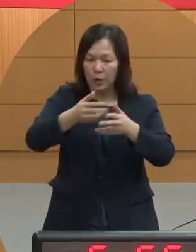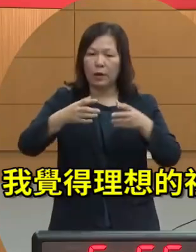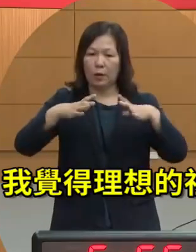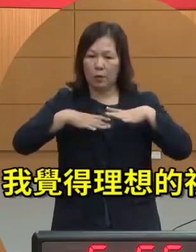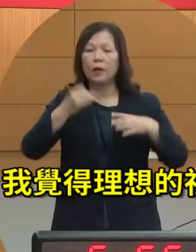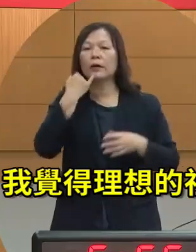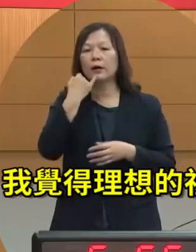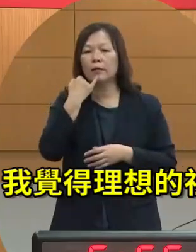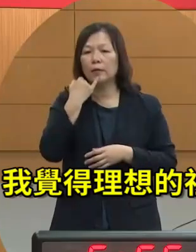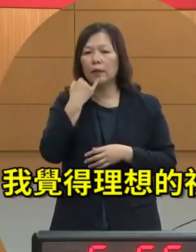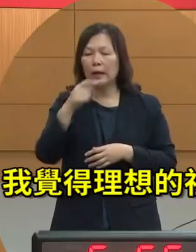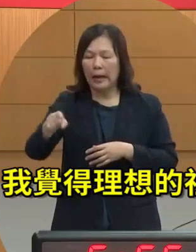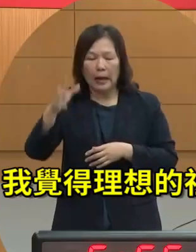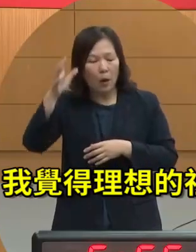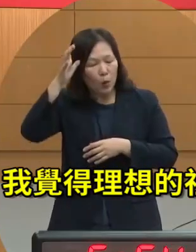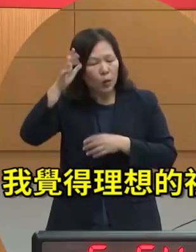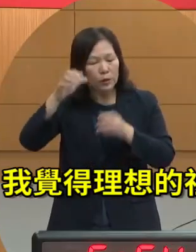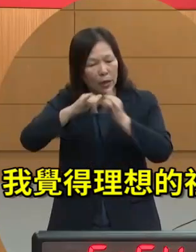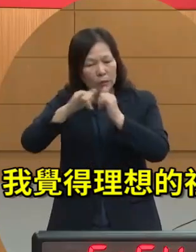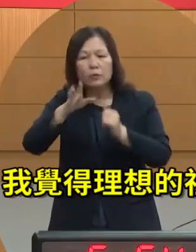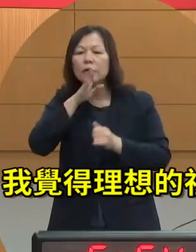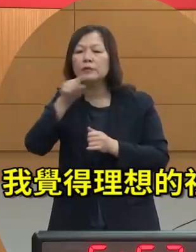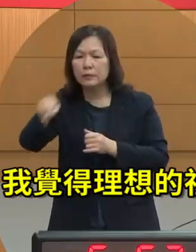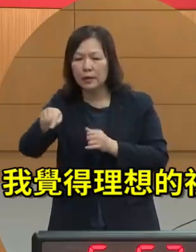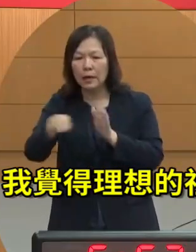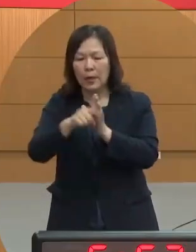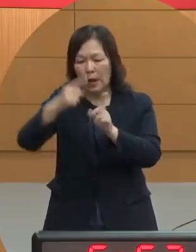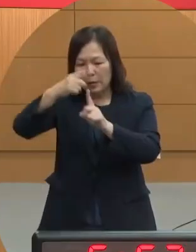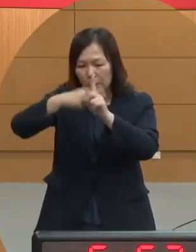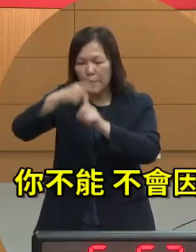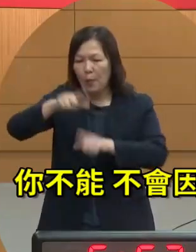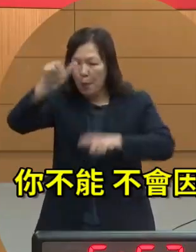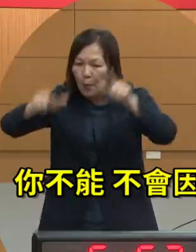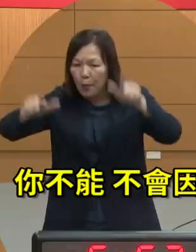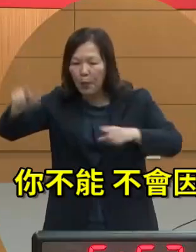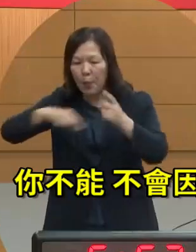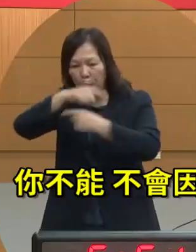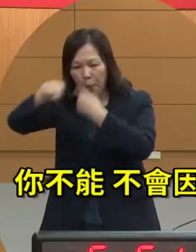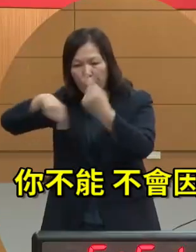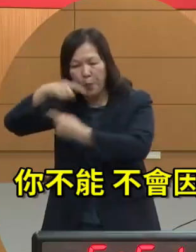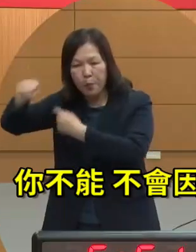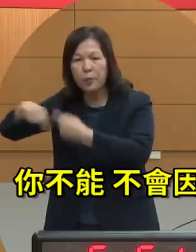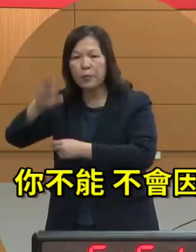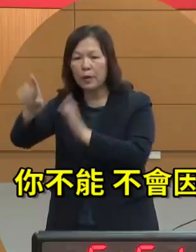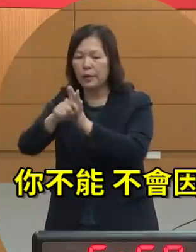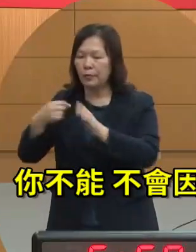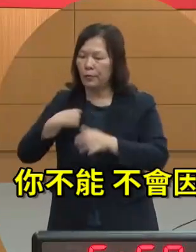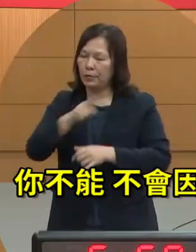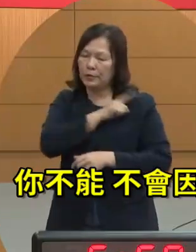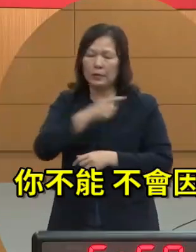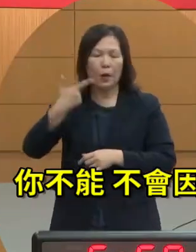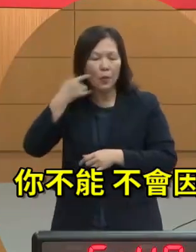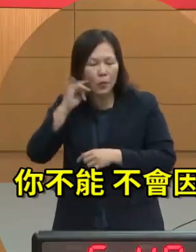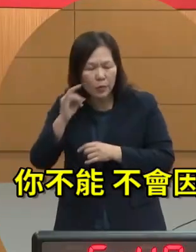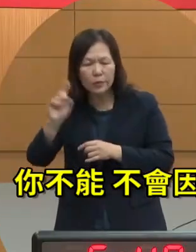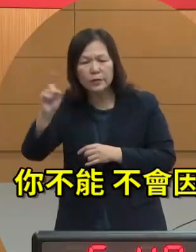我覺得理想的社會應該是這樣 他的階級是流動的 你不能 不會因為你的父母是誰 而改變你的未來